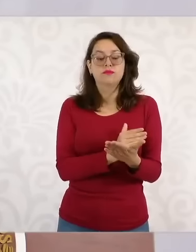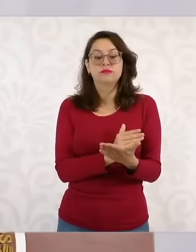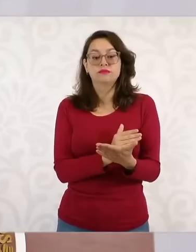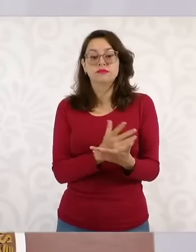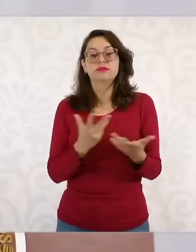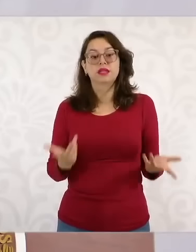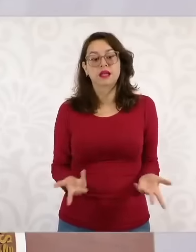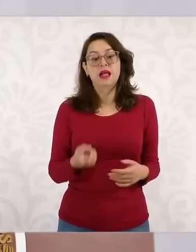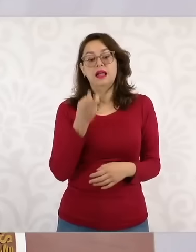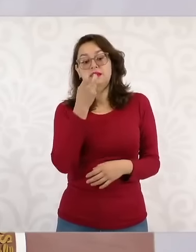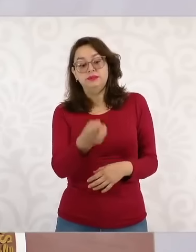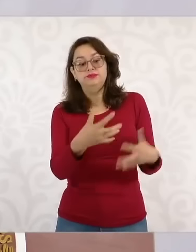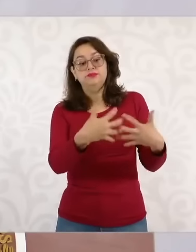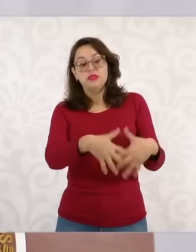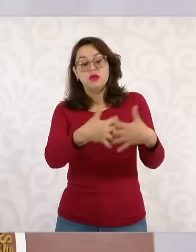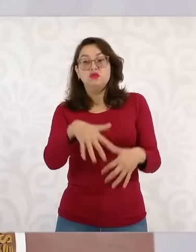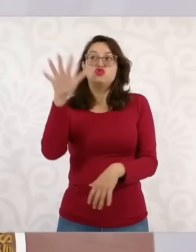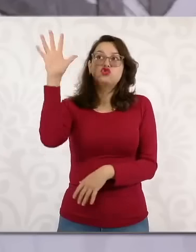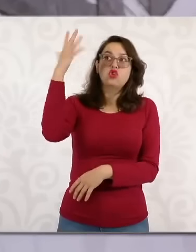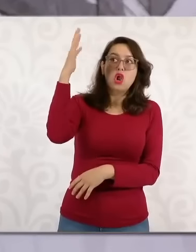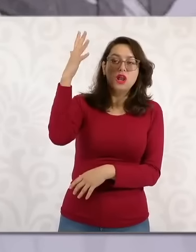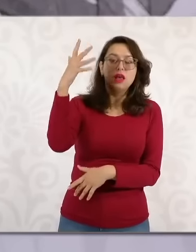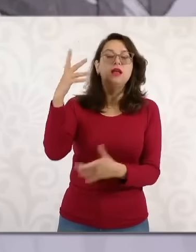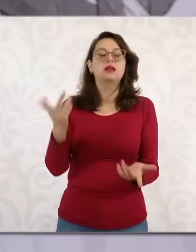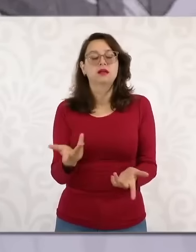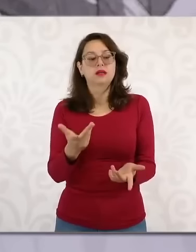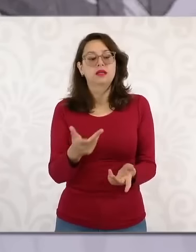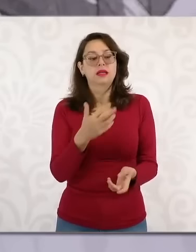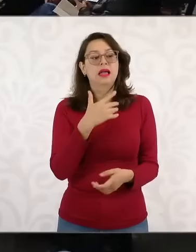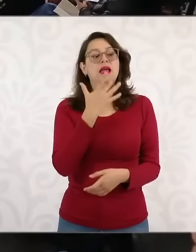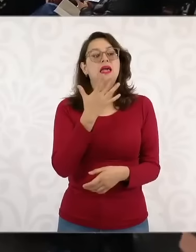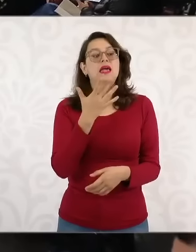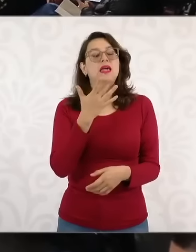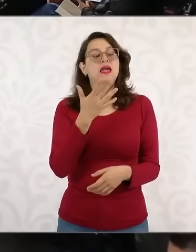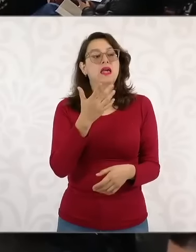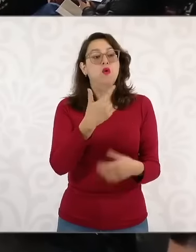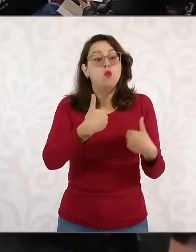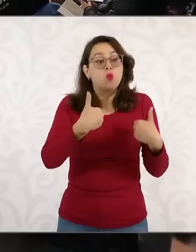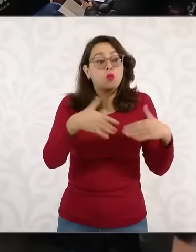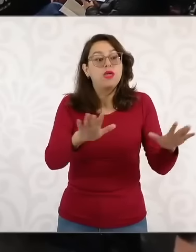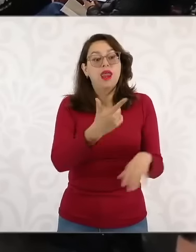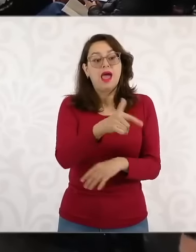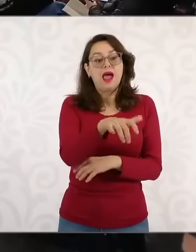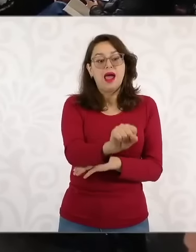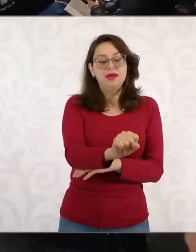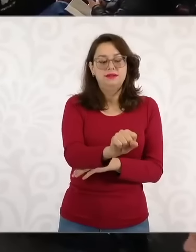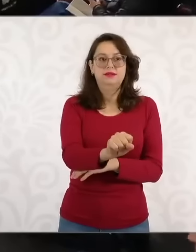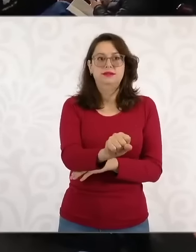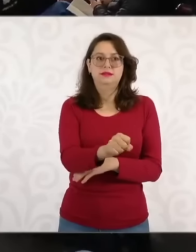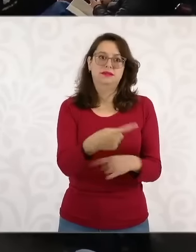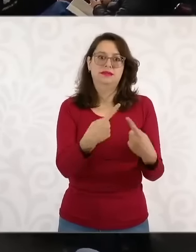¿cuánto nos estamos evitando? Y eso son 1 millón de toneladas, más de un millón de toneladas de CO2